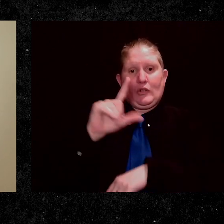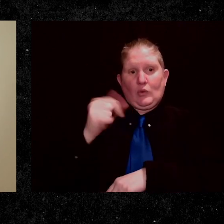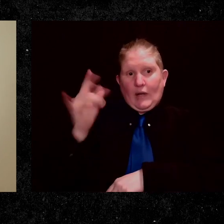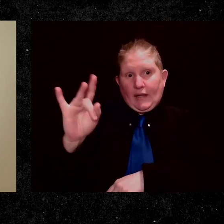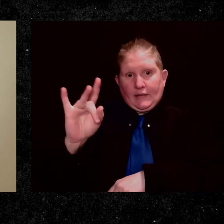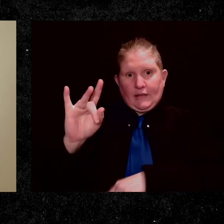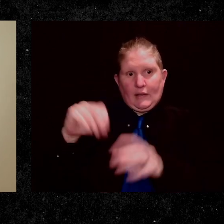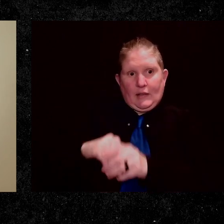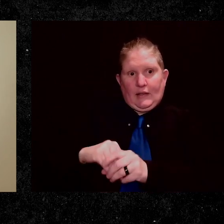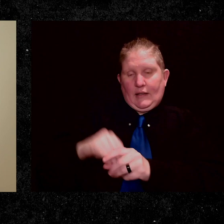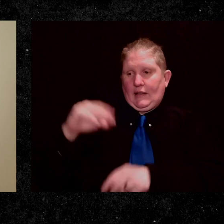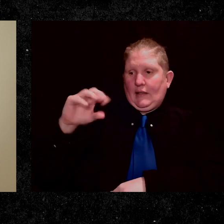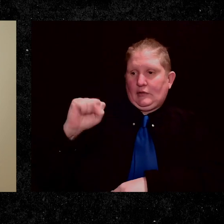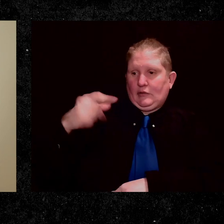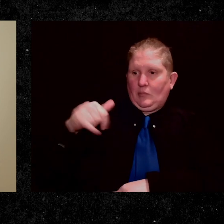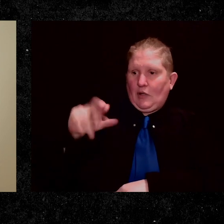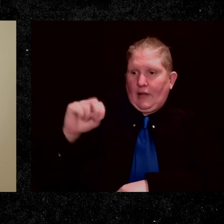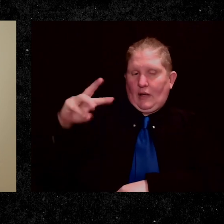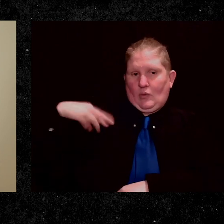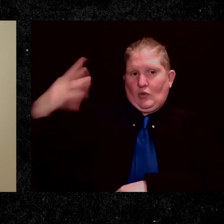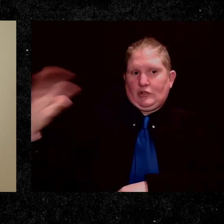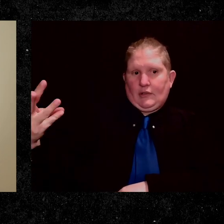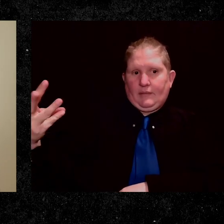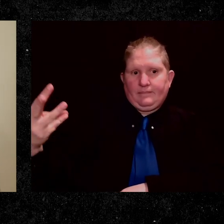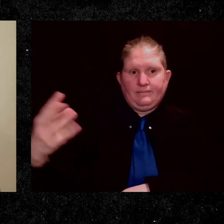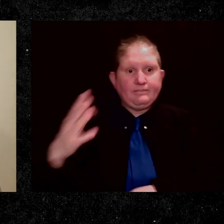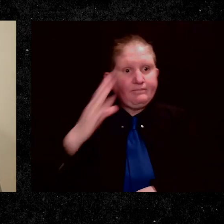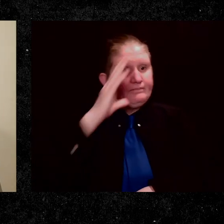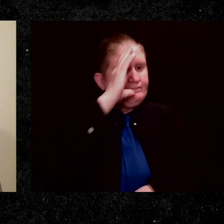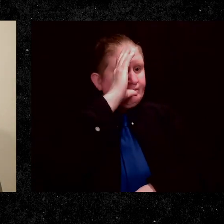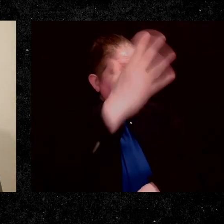que fue fundada en 2018 en Spokane, Washington.